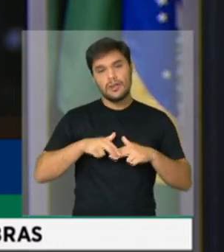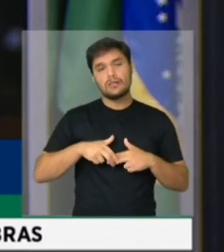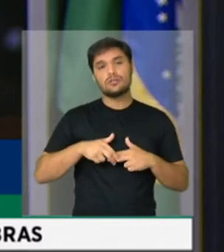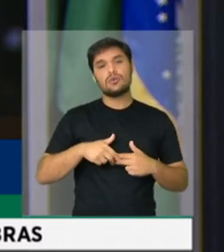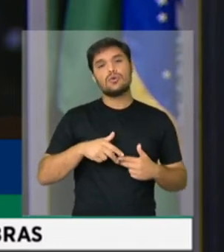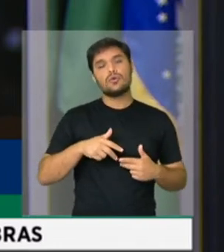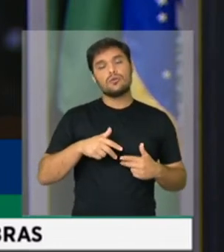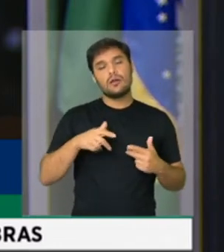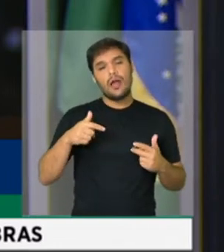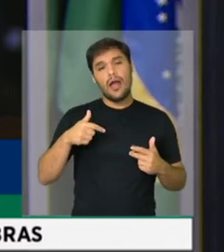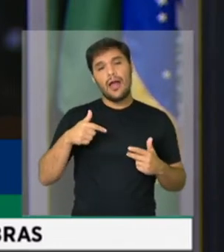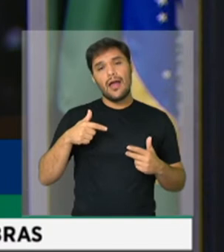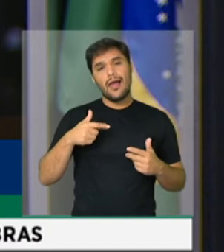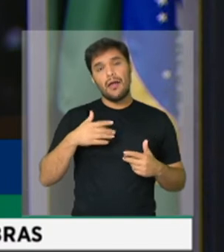FAZ ISSO... COLOCA NO PREÇO